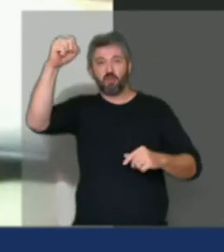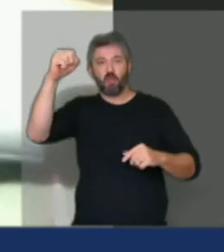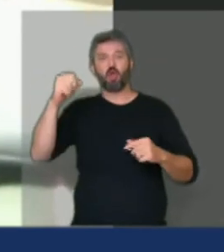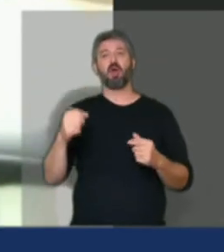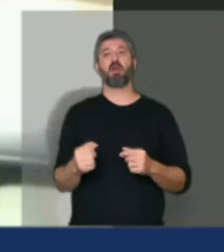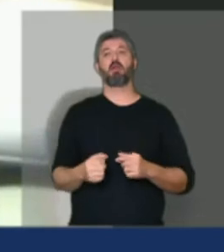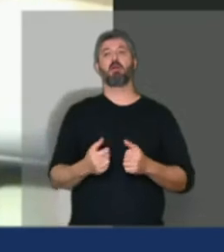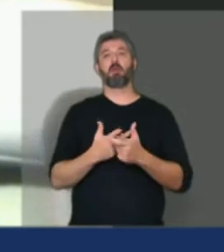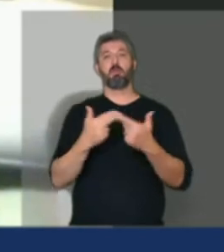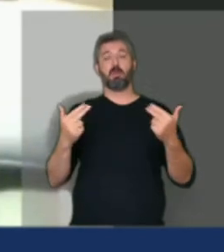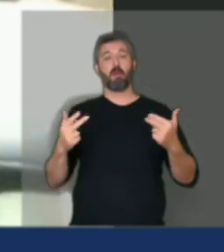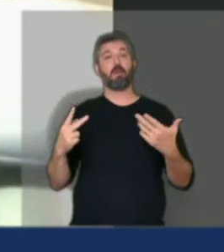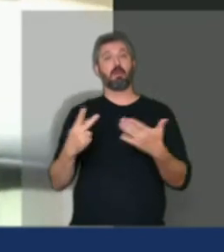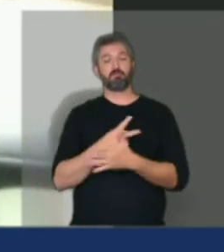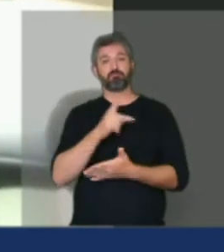OLÍMPICA E NA HISTÓRIA DO ESPORTE DO NOSSO PAÍS. FICA